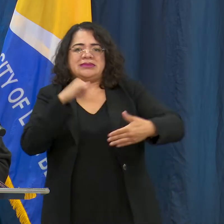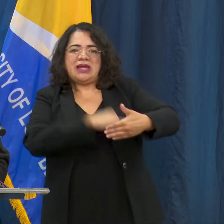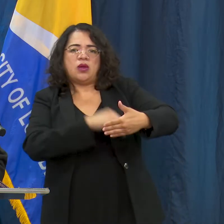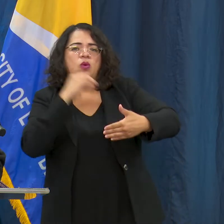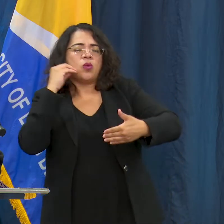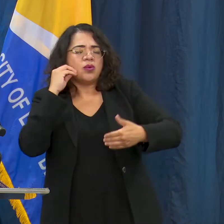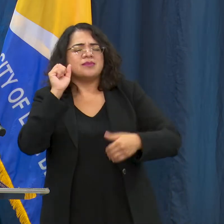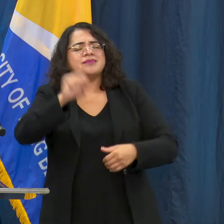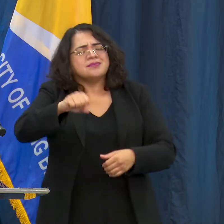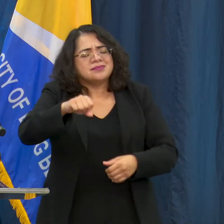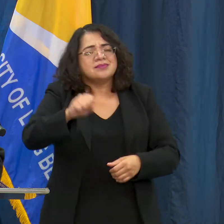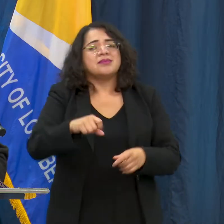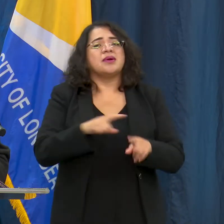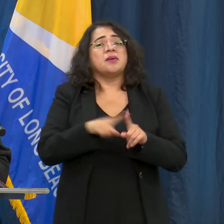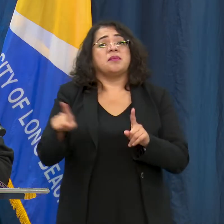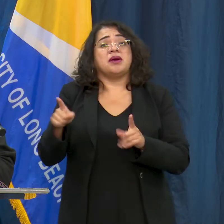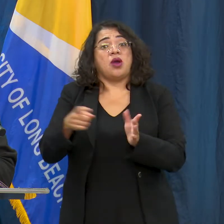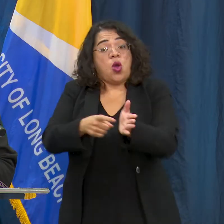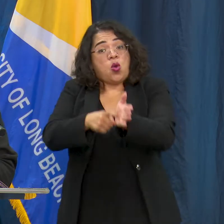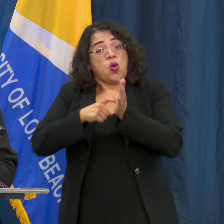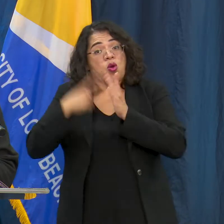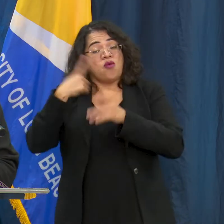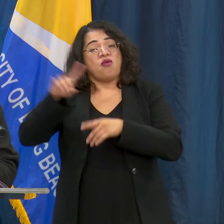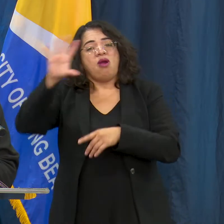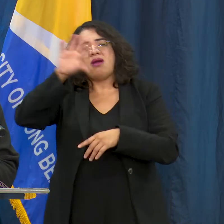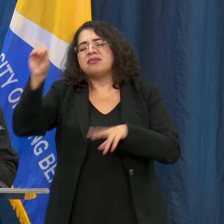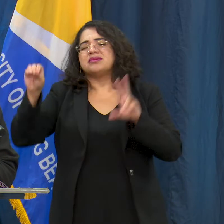importante record rkc alguien dayavan resultado